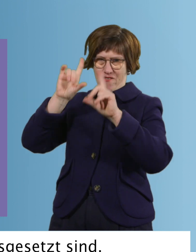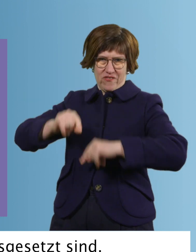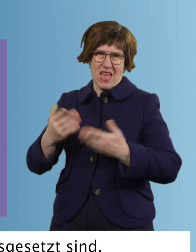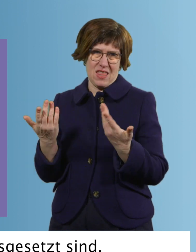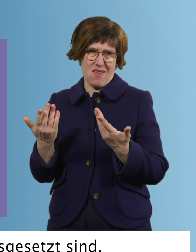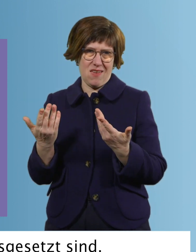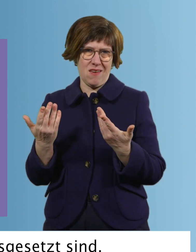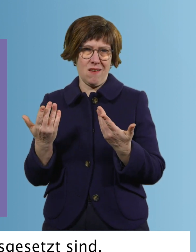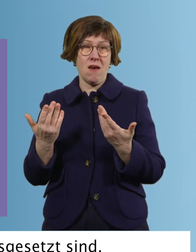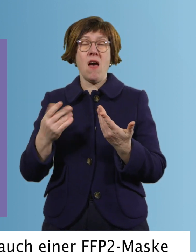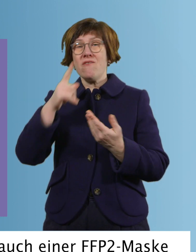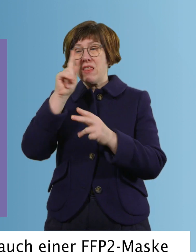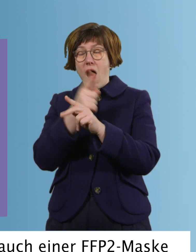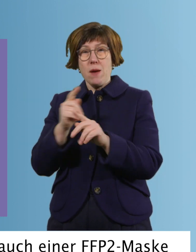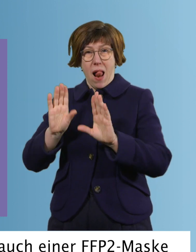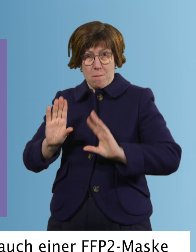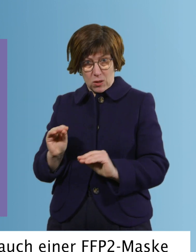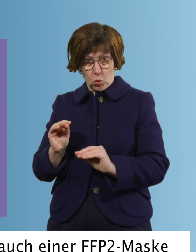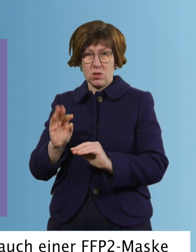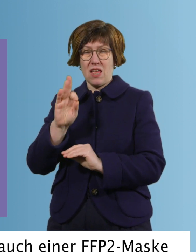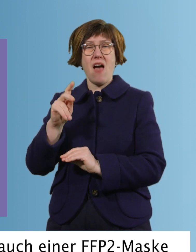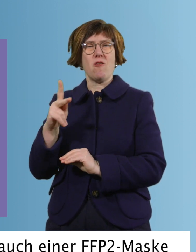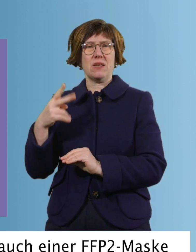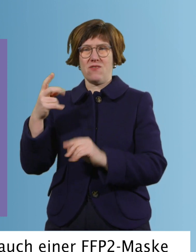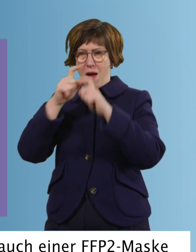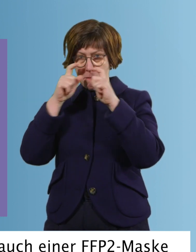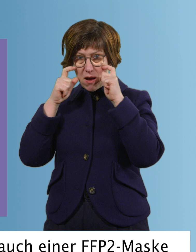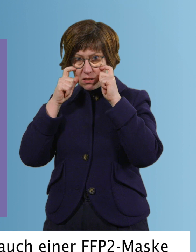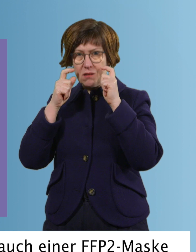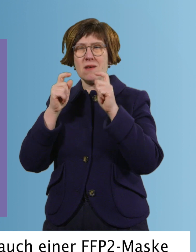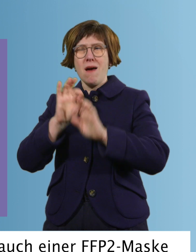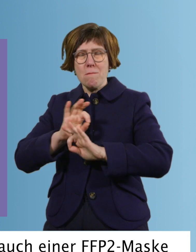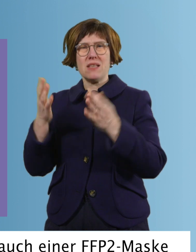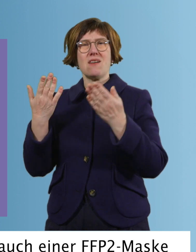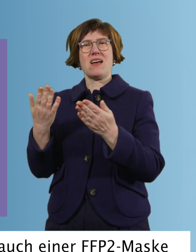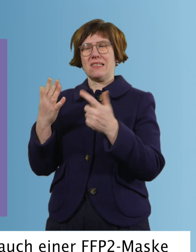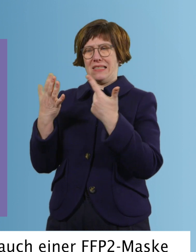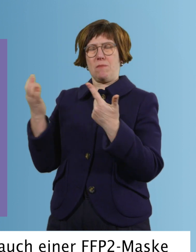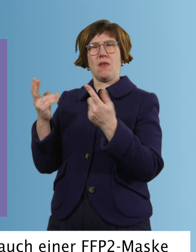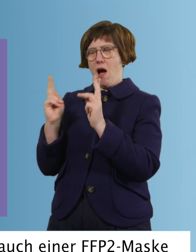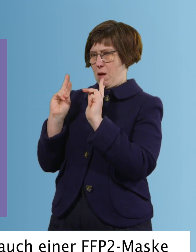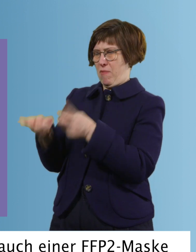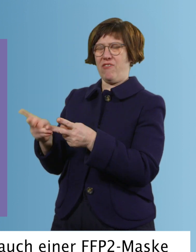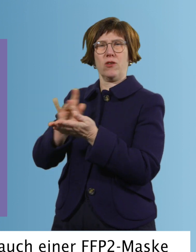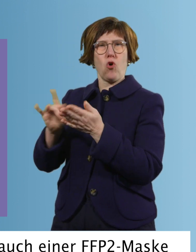Nach dem einmaligen Gebrauch einer FFP2-Maske bietet es sich an, diese für 7 Tage trocknen